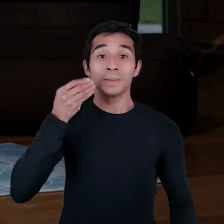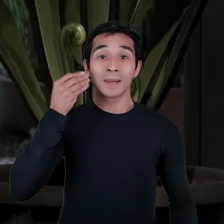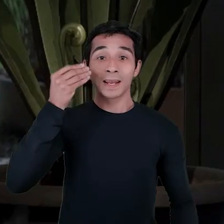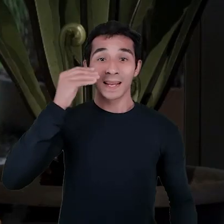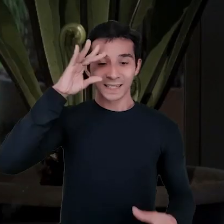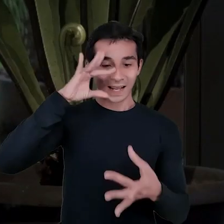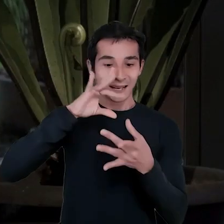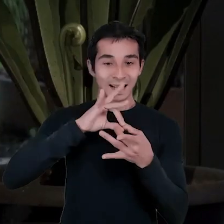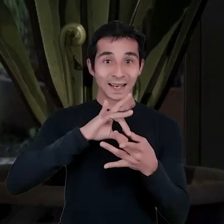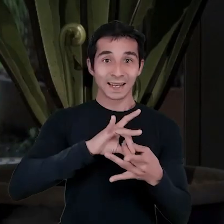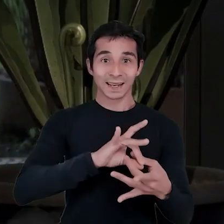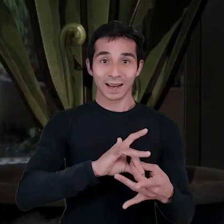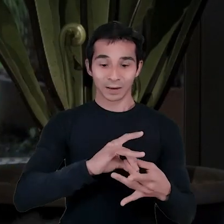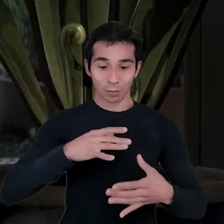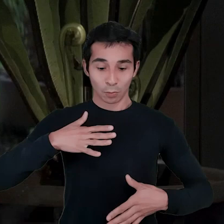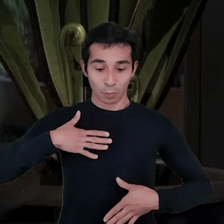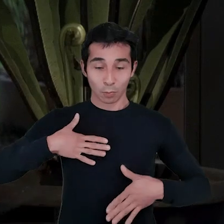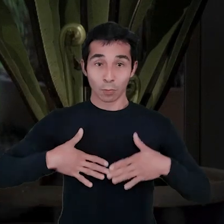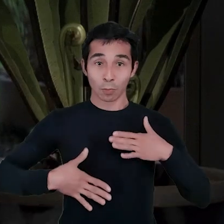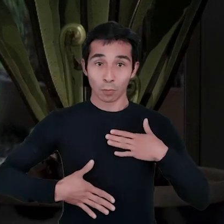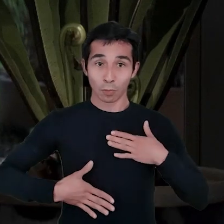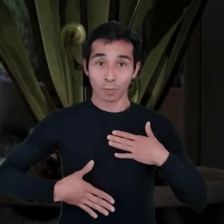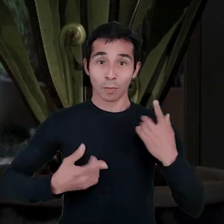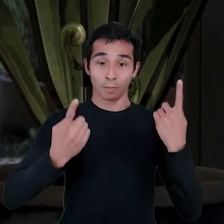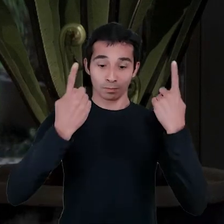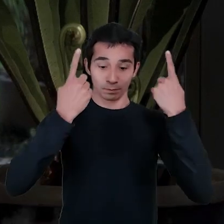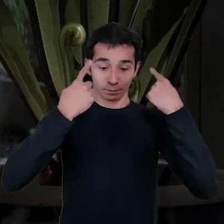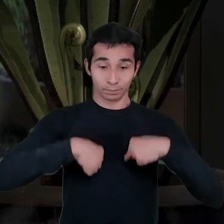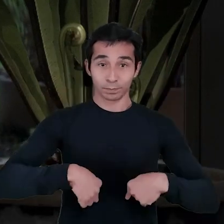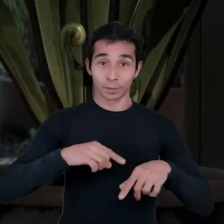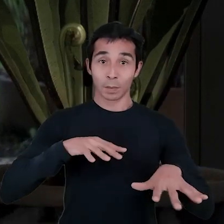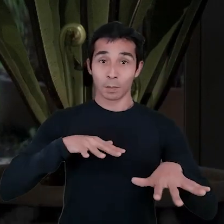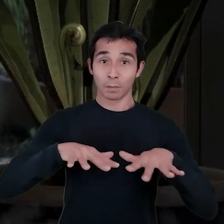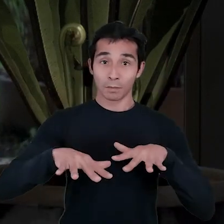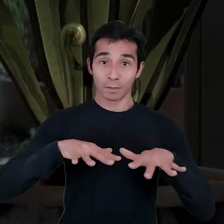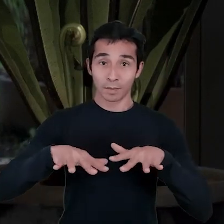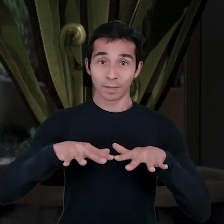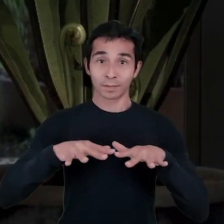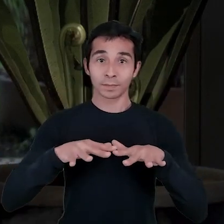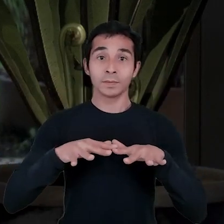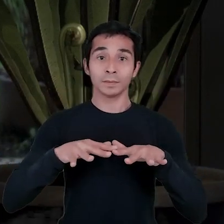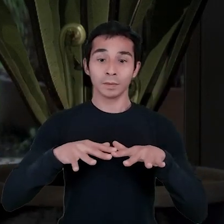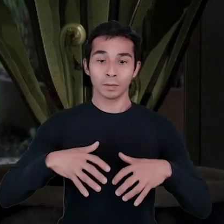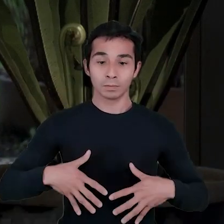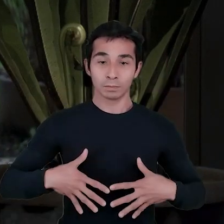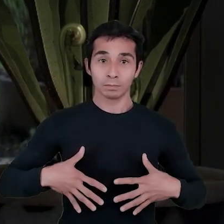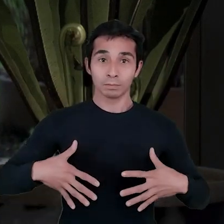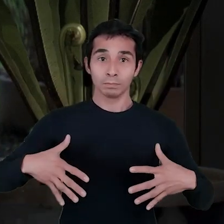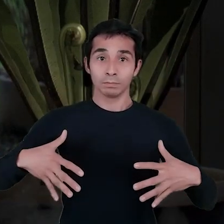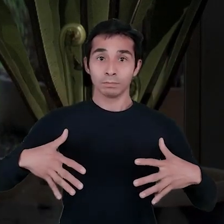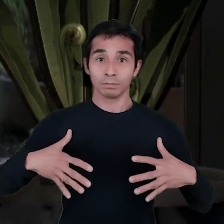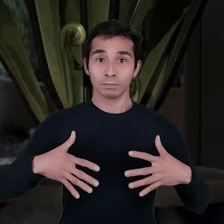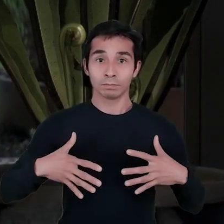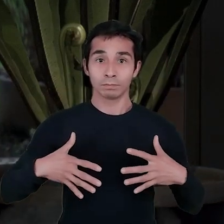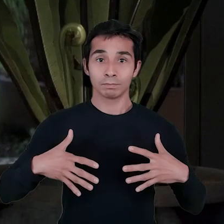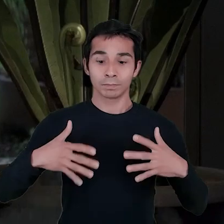Você acabou de ter uma experiência integrada do movimento corporal e precisou usar a sua atenção pra conseguir observar.